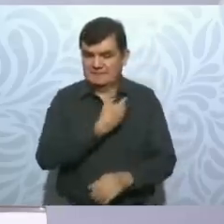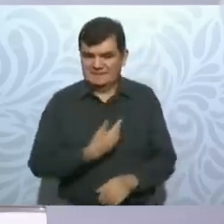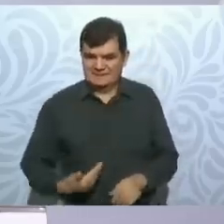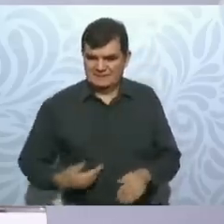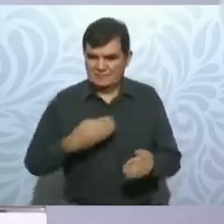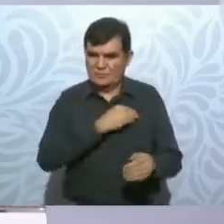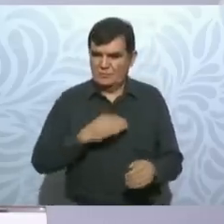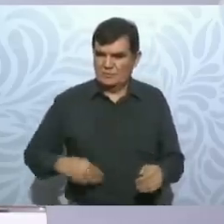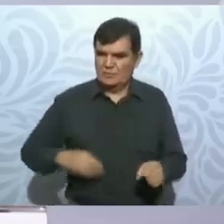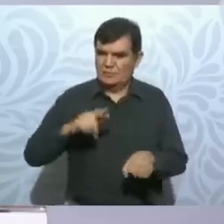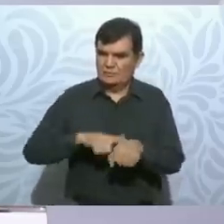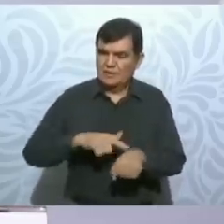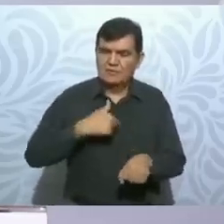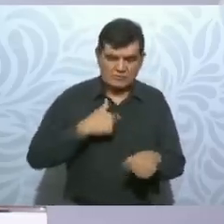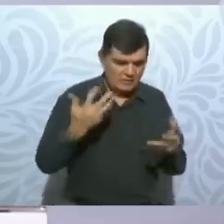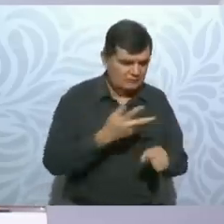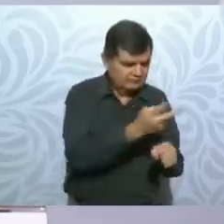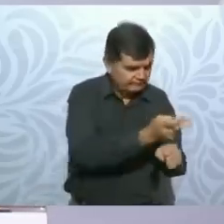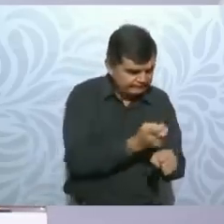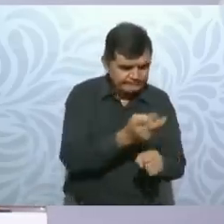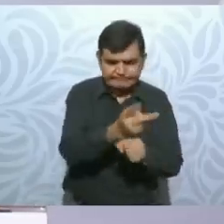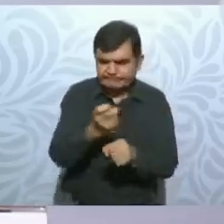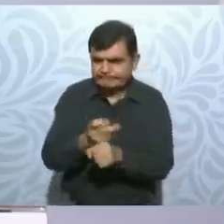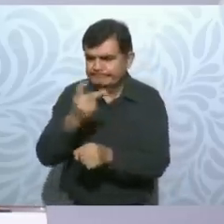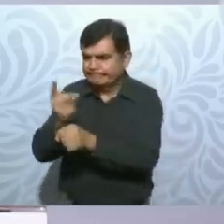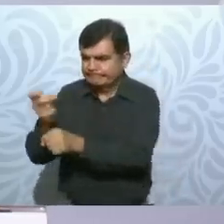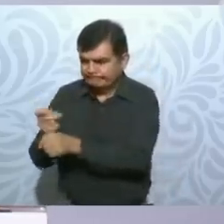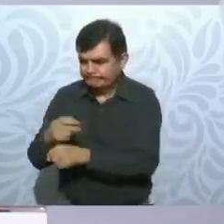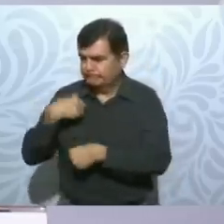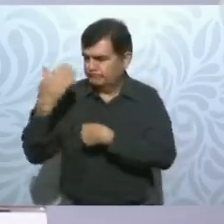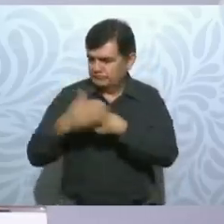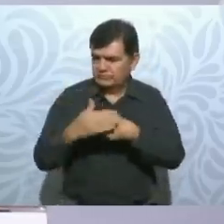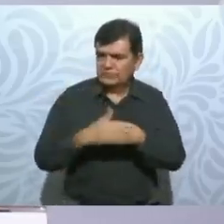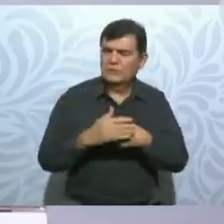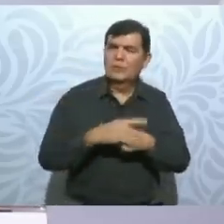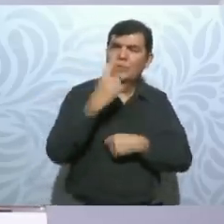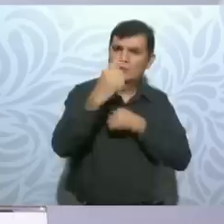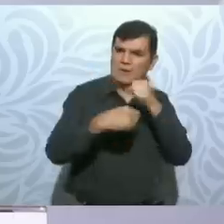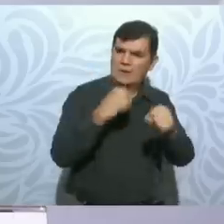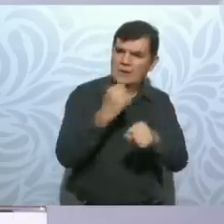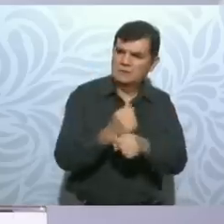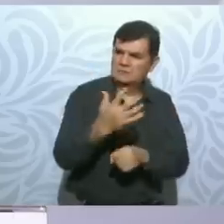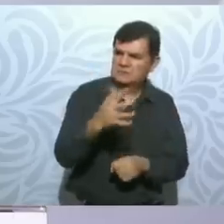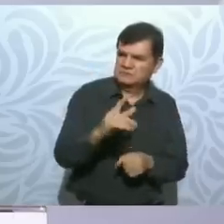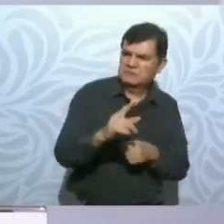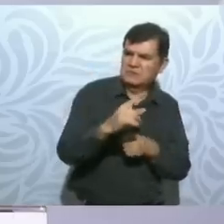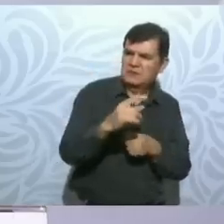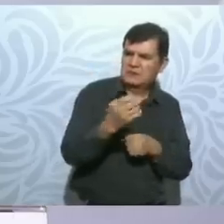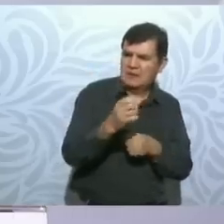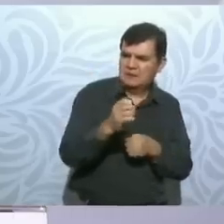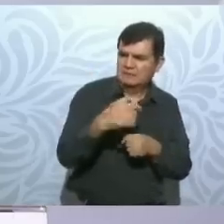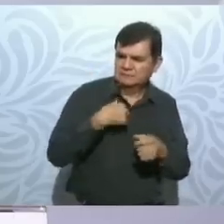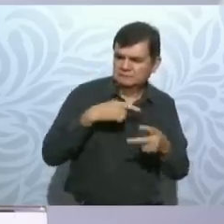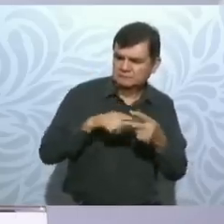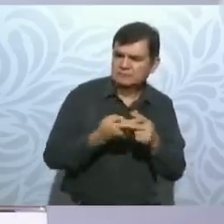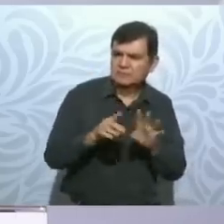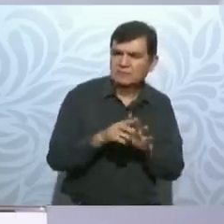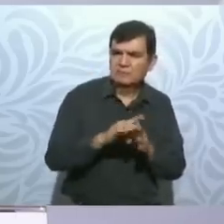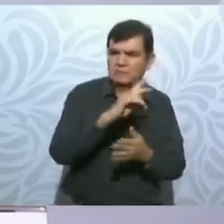que los vamos a convocar eh el próximo año a principios de año un programa que desarrollamos